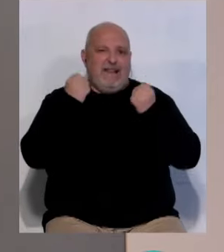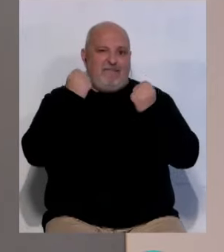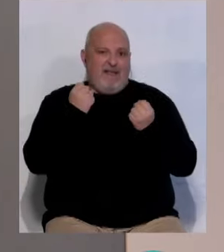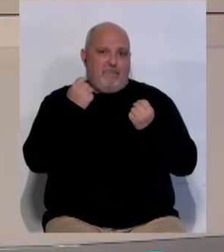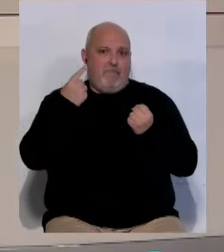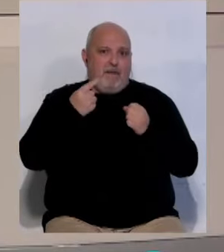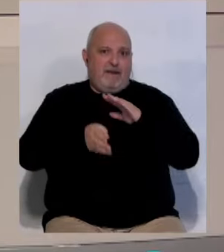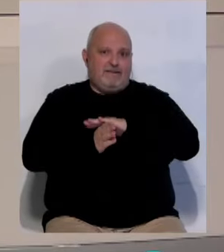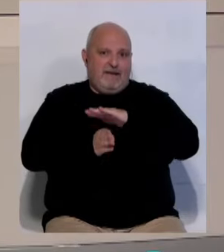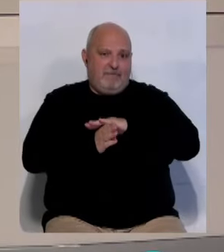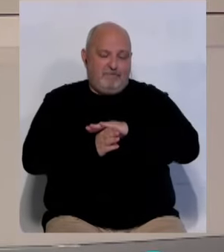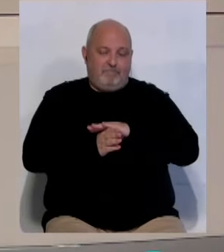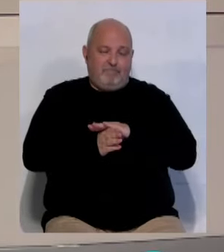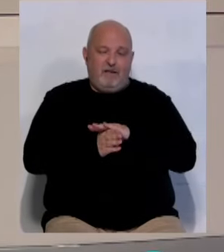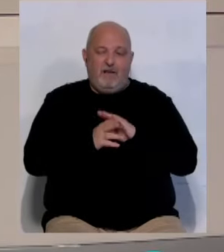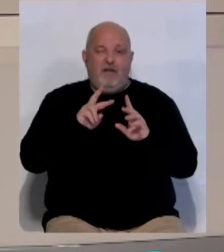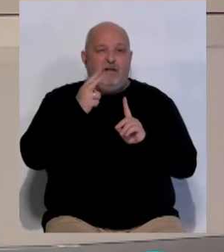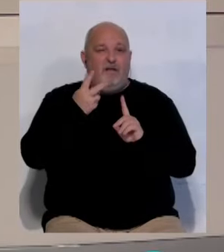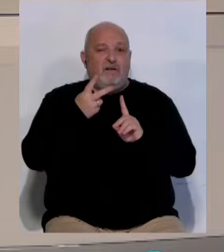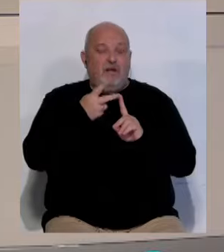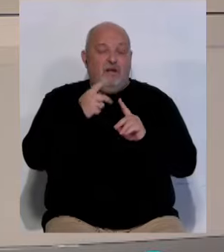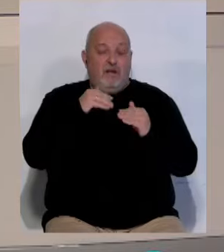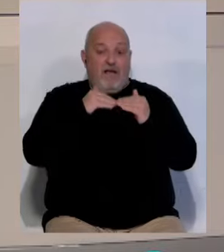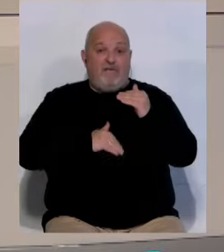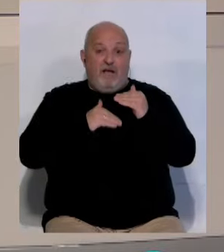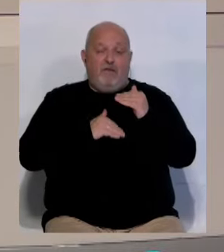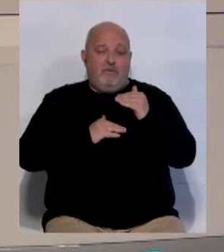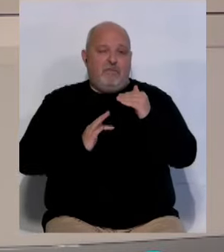la dinámica en las segundas vueltas es que los equipos de abajo sumen sumen bastante más se